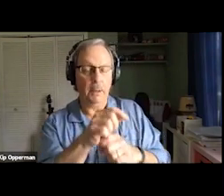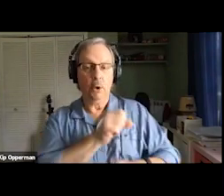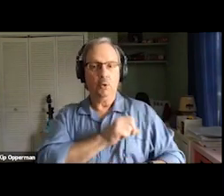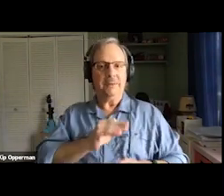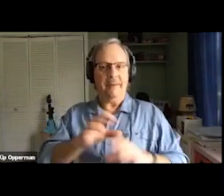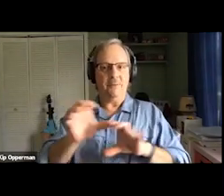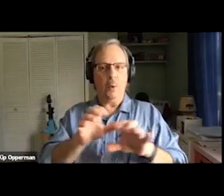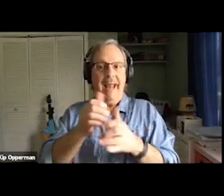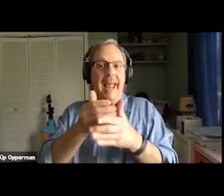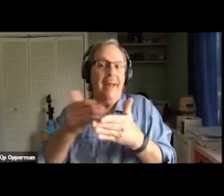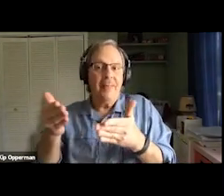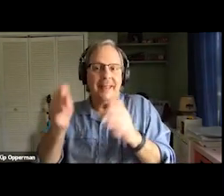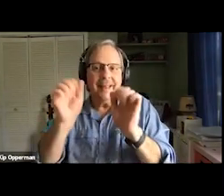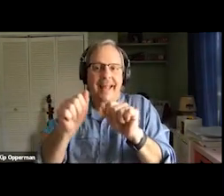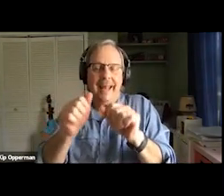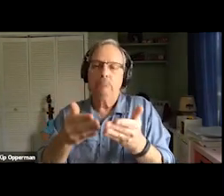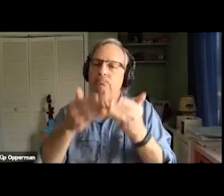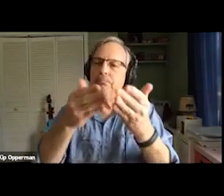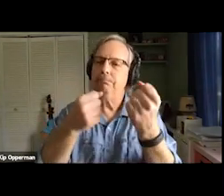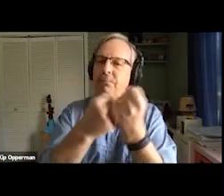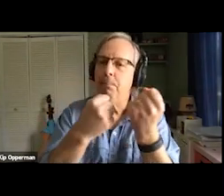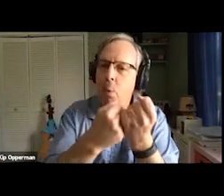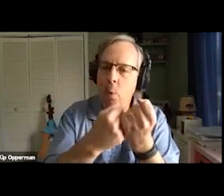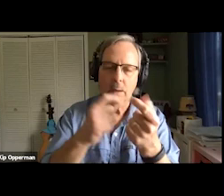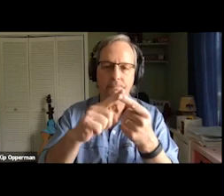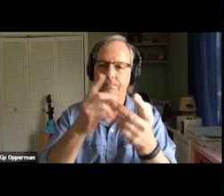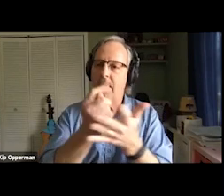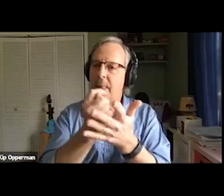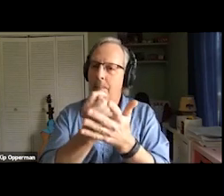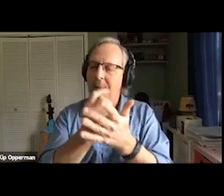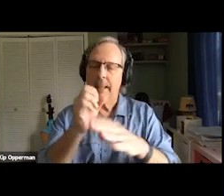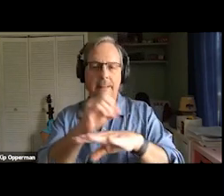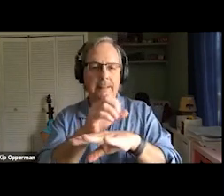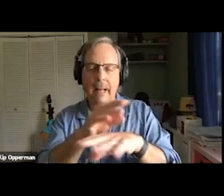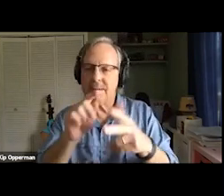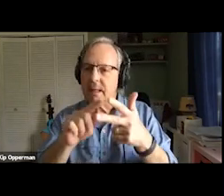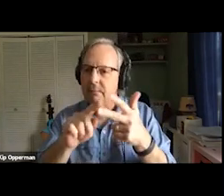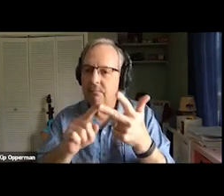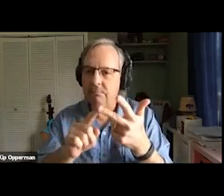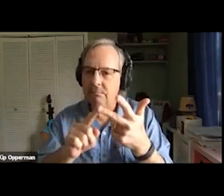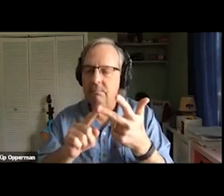brindando apoyo, terapia, asesoramiento, manejo de crisis,